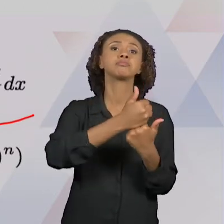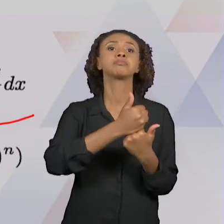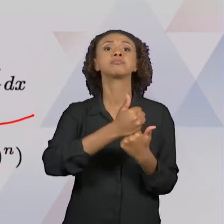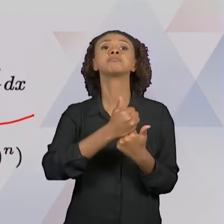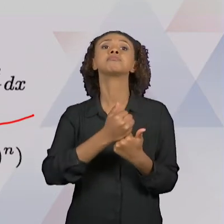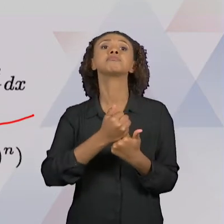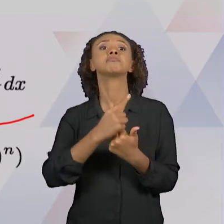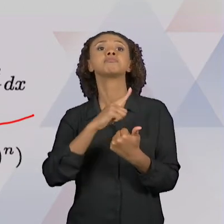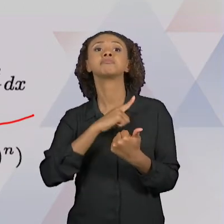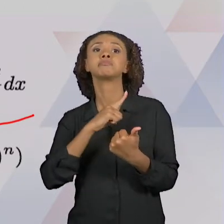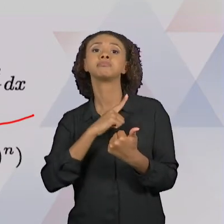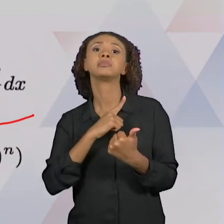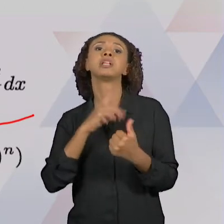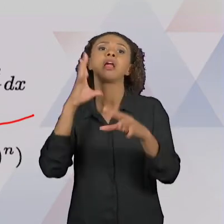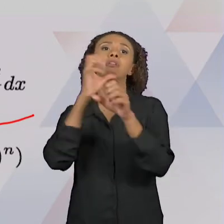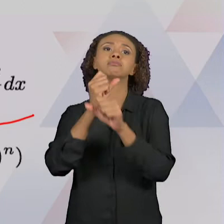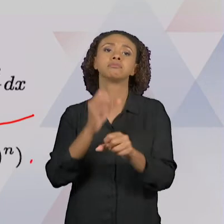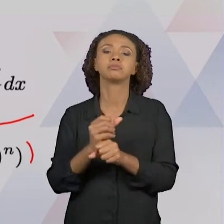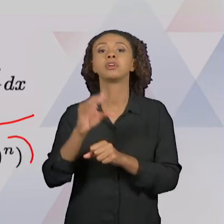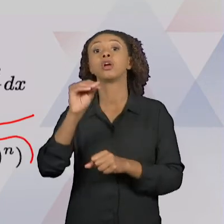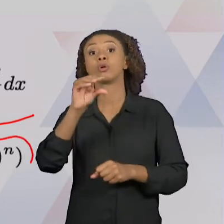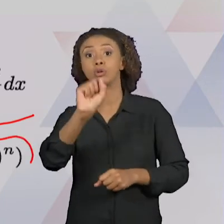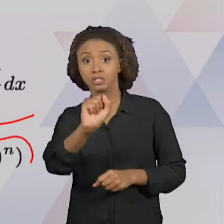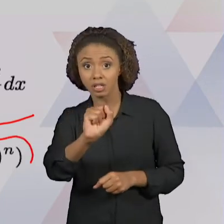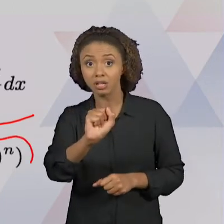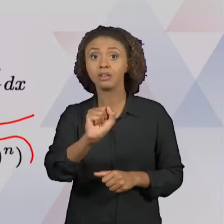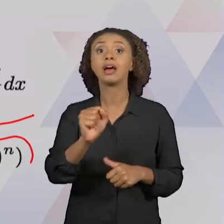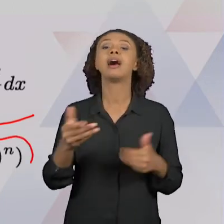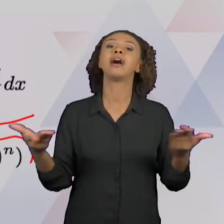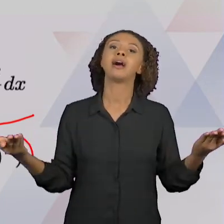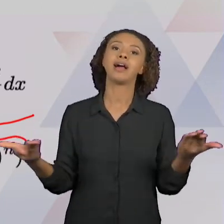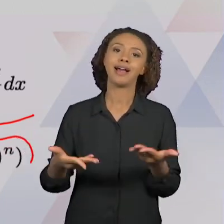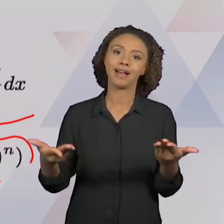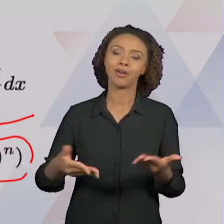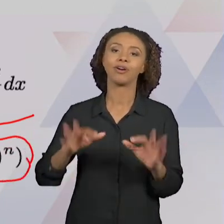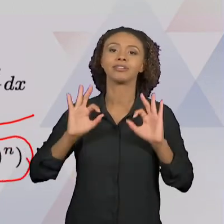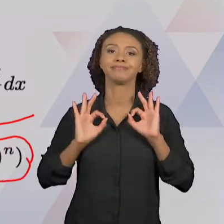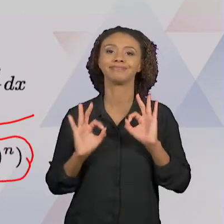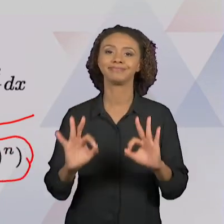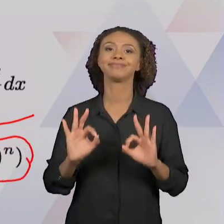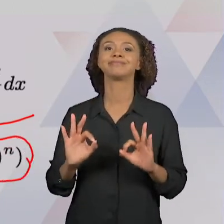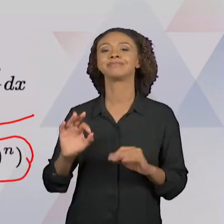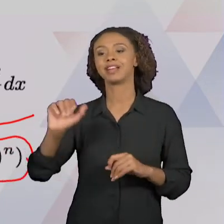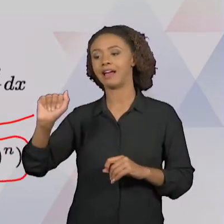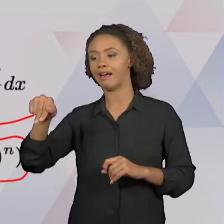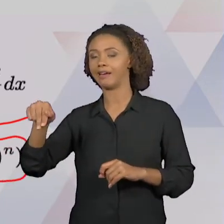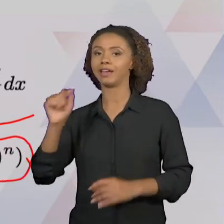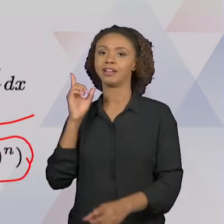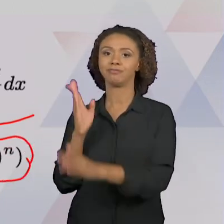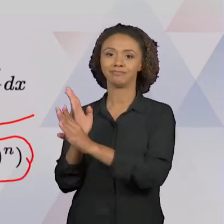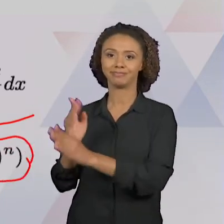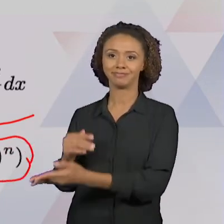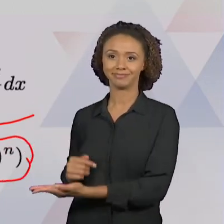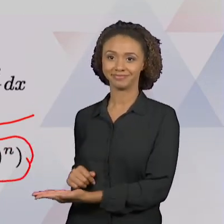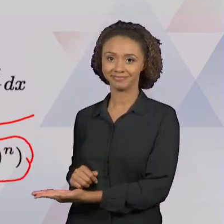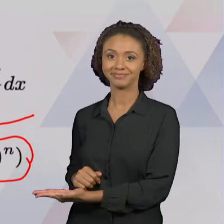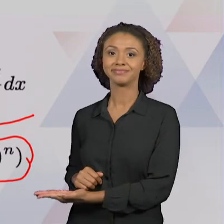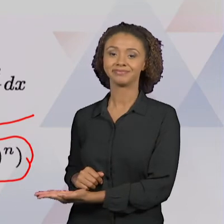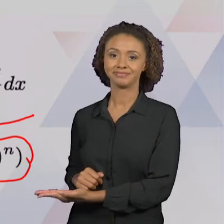COSSENO E AGORA SIM A GENTE TEM O TERMO EM "AN". AQUELA PRIMEIRA PARTE, AQUELA PRIMEIRA INTEGRAL